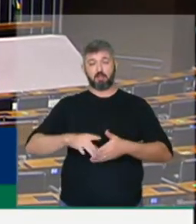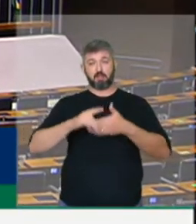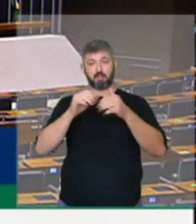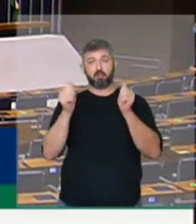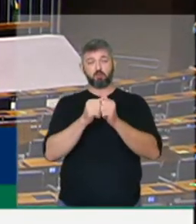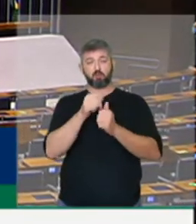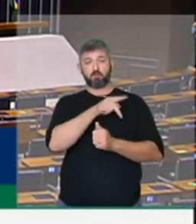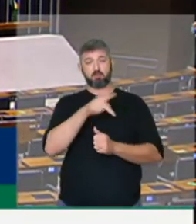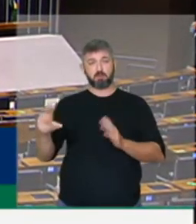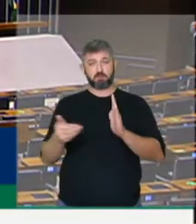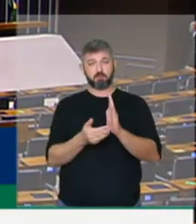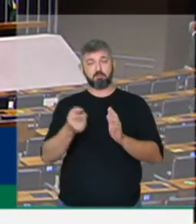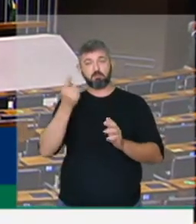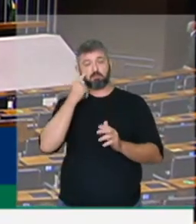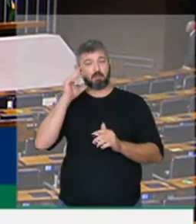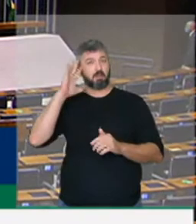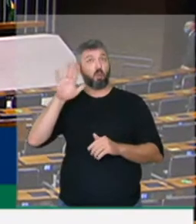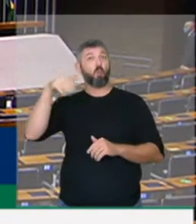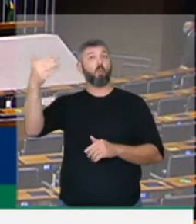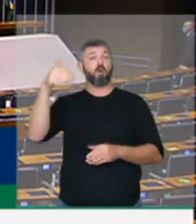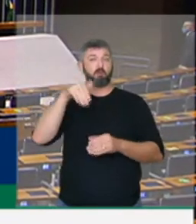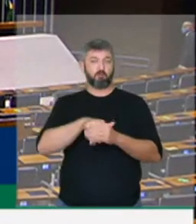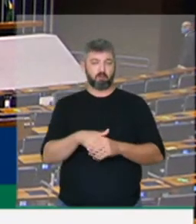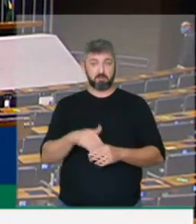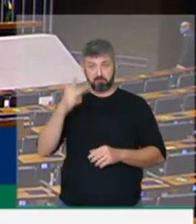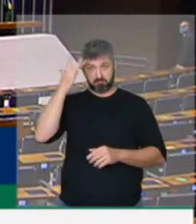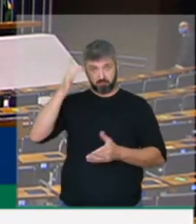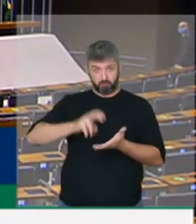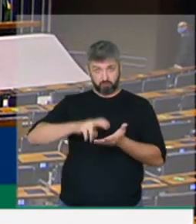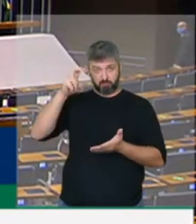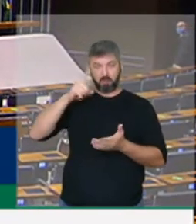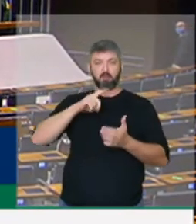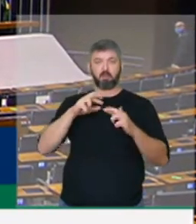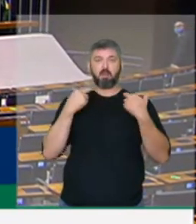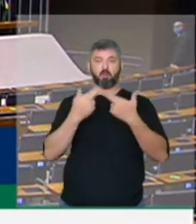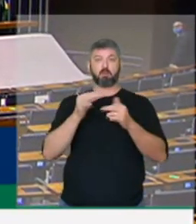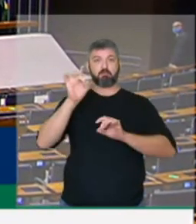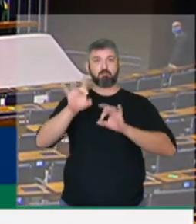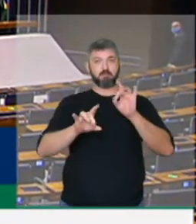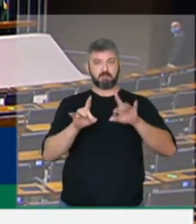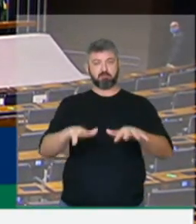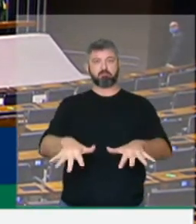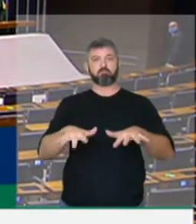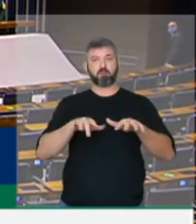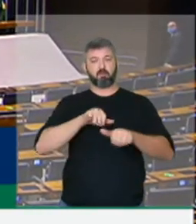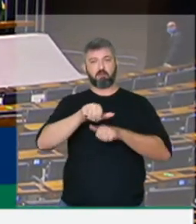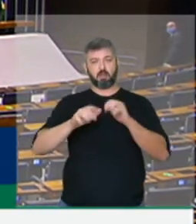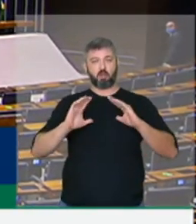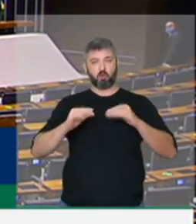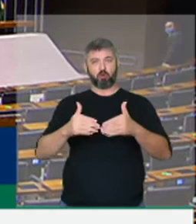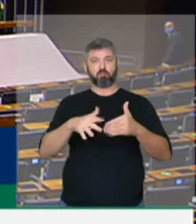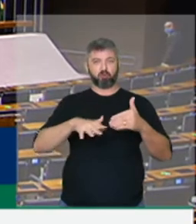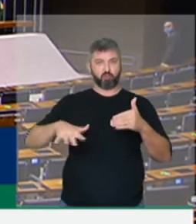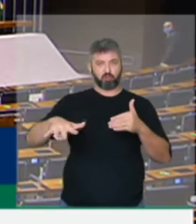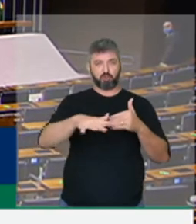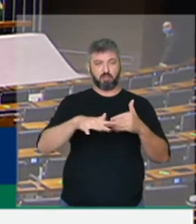BIOMASSA. AGORA ESSA PROPOSTA VAI SER VOTADA. AMANHÃ DE MANHÃ TEM SESSÃO EXTRAORDINÁRIA QUE VAI SER TRANSFORMADA NUMA COMISSÃO GERAL QUE DEPUTADOS E